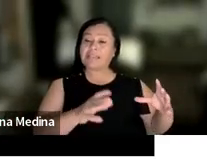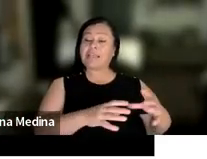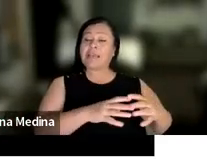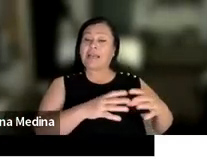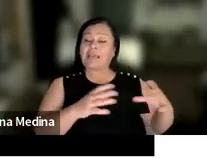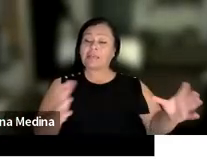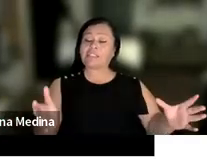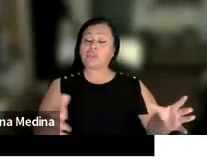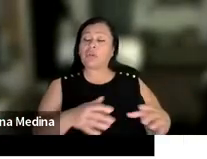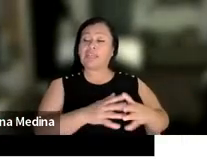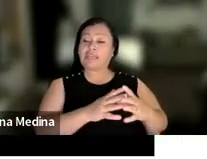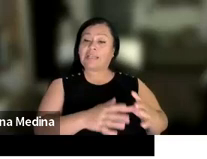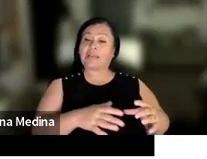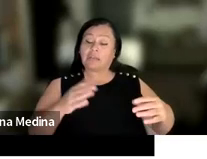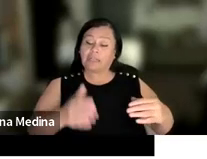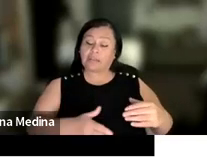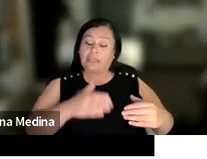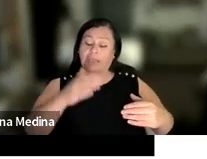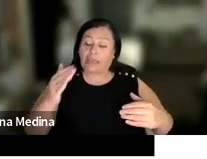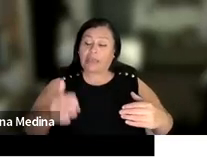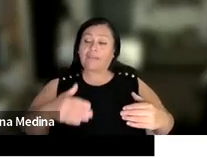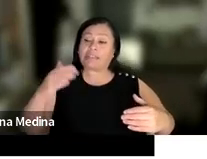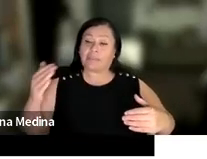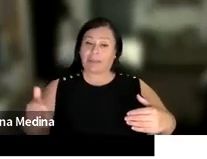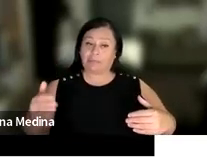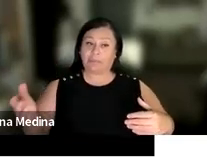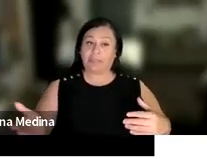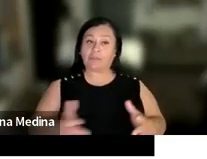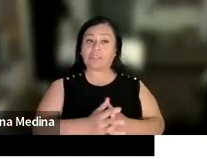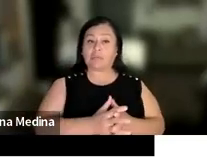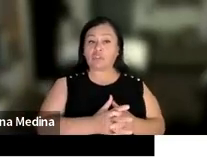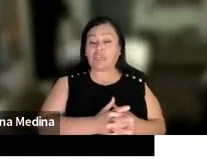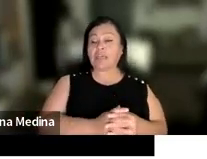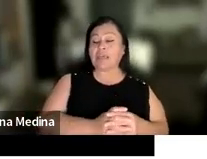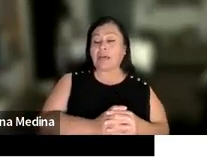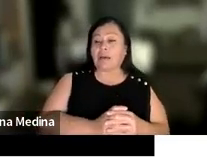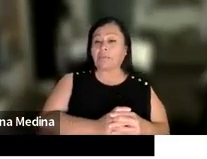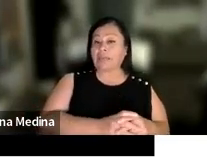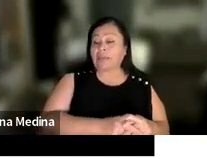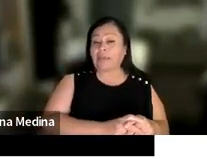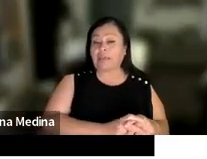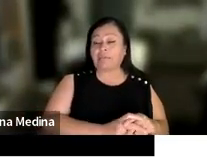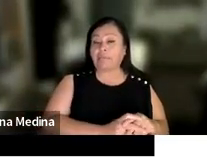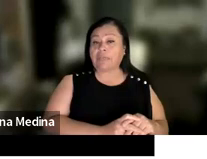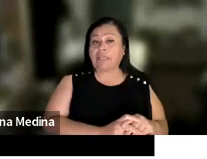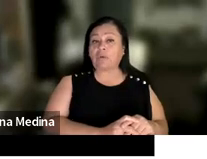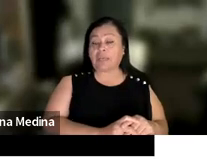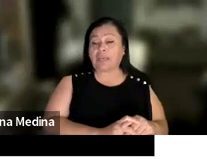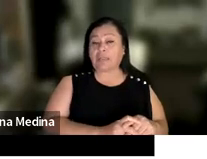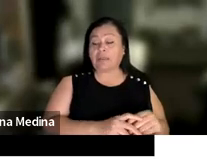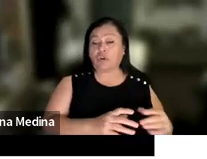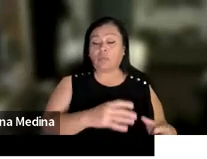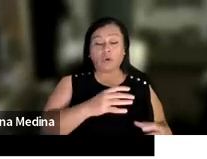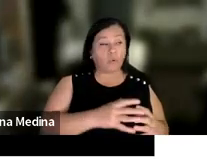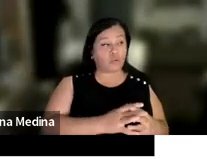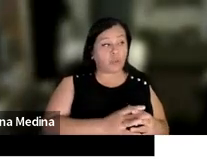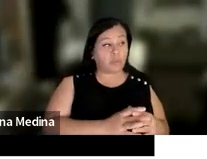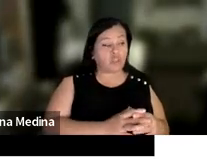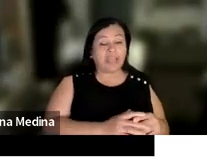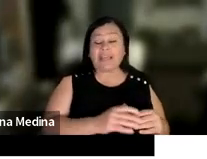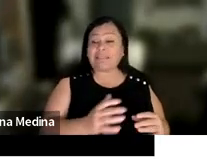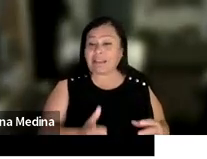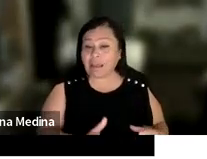En los 3 son, pero es lo que lo que pasa es a qué dimensión y que a qué avance van ¿verdad?